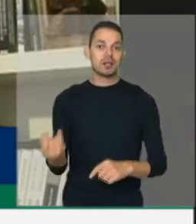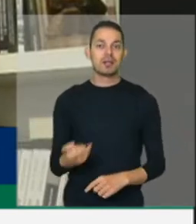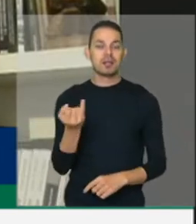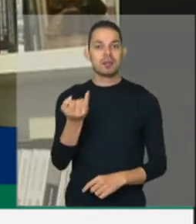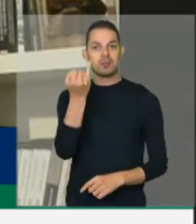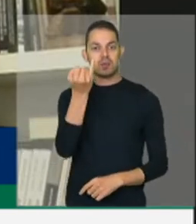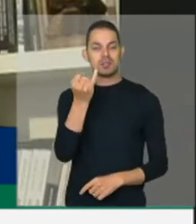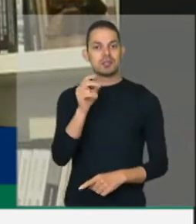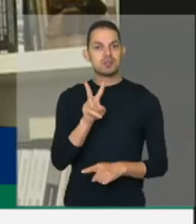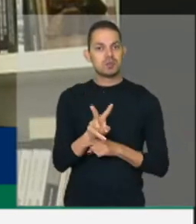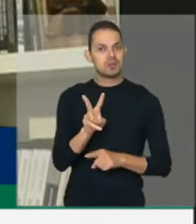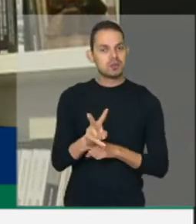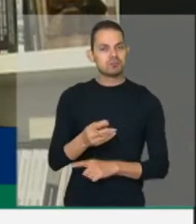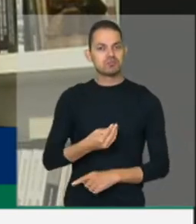CUIDADO DA SAÚDE DA VIDA. PARLAMENTOS EM TODO O MUNDO